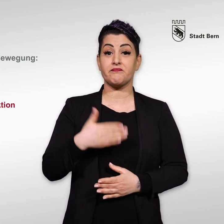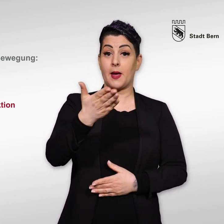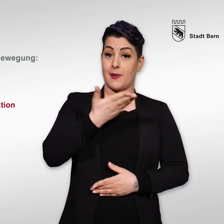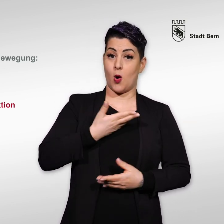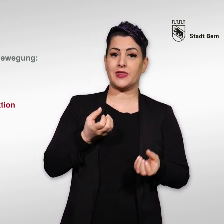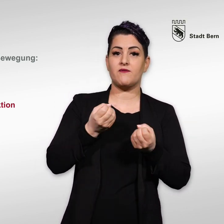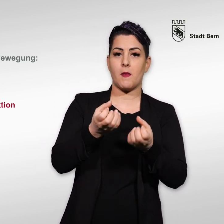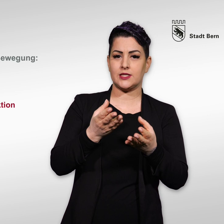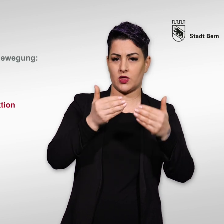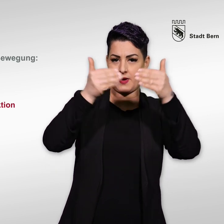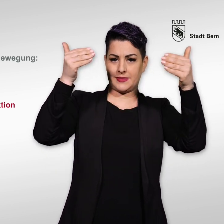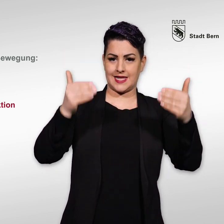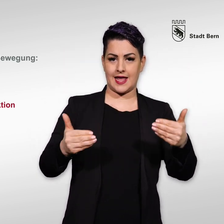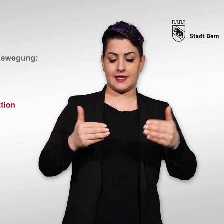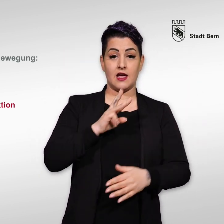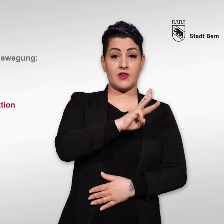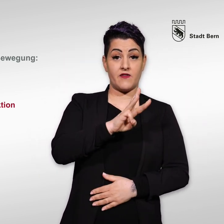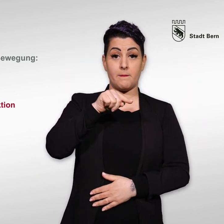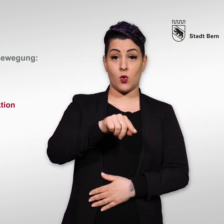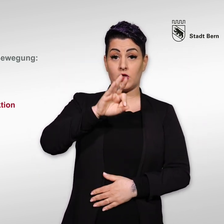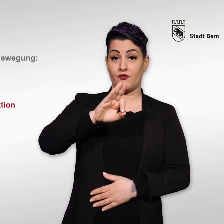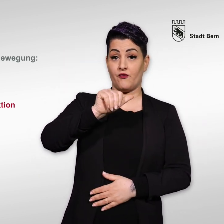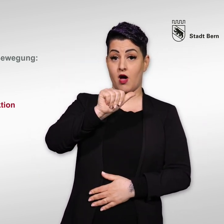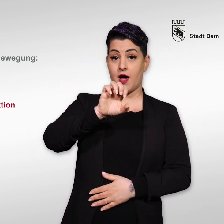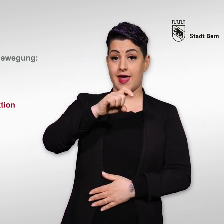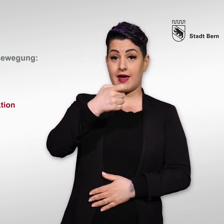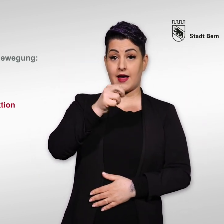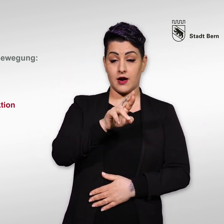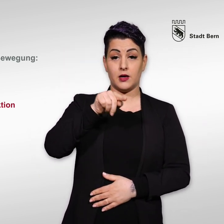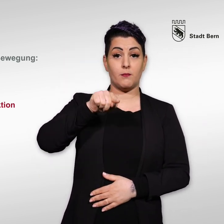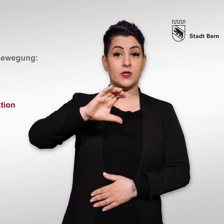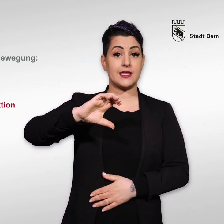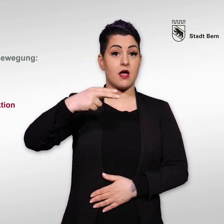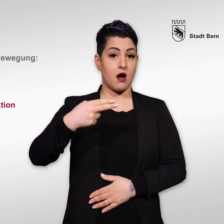Sie erhalten Informationen unter www.faeger.ch,